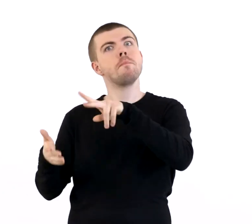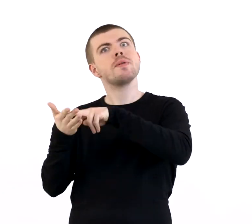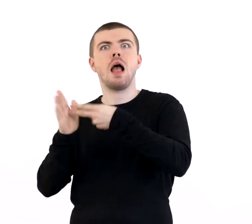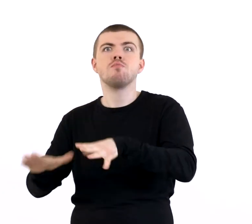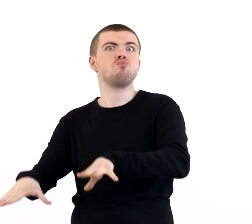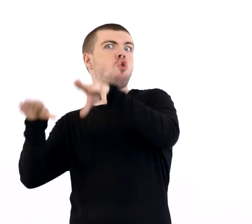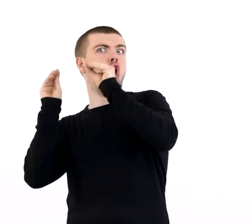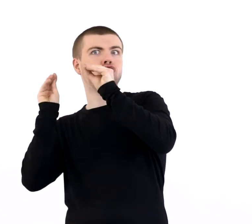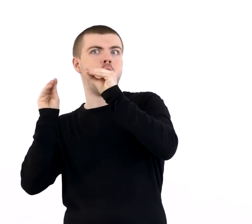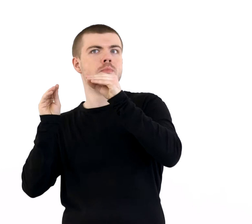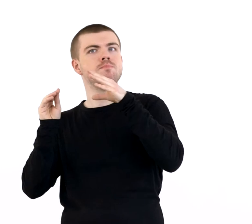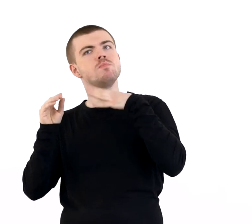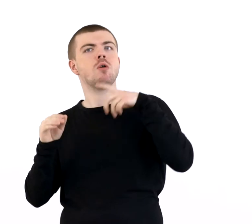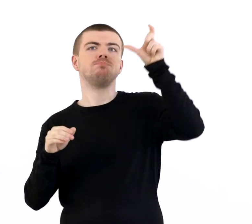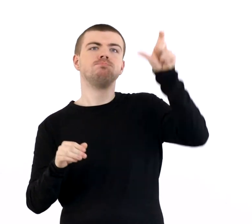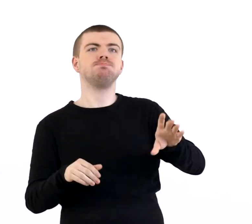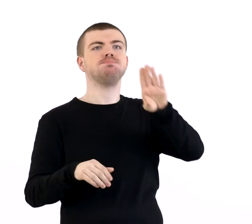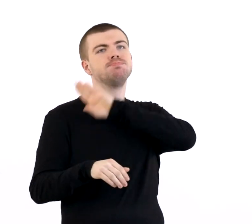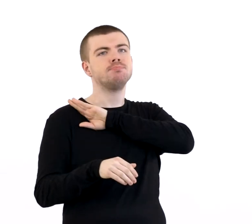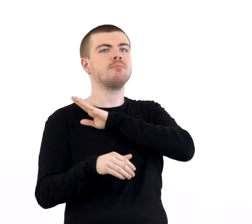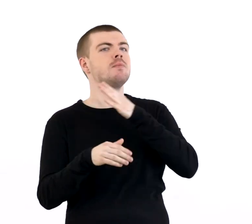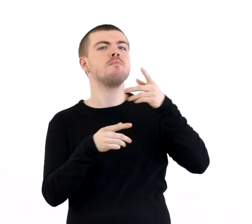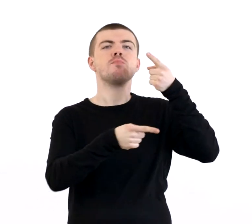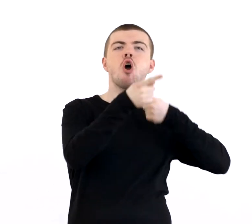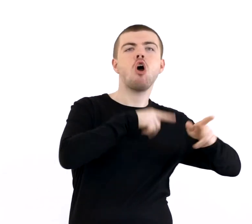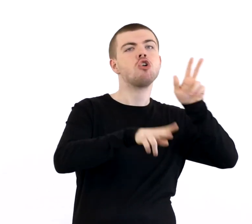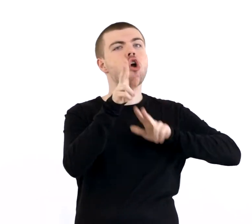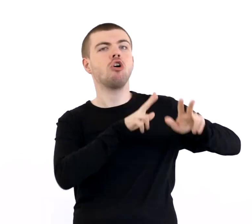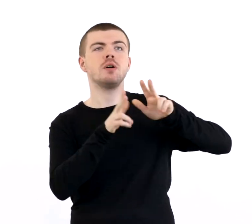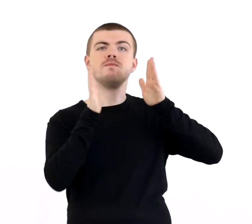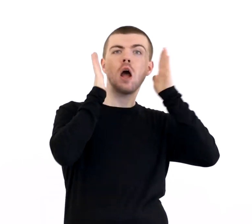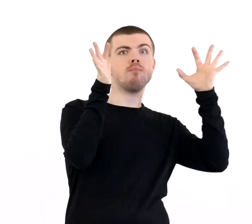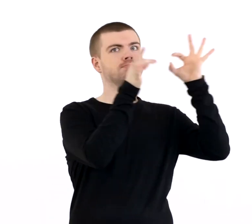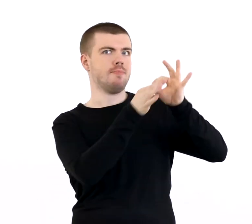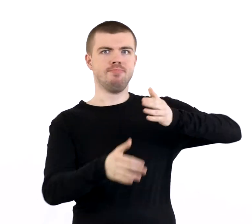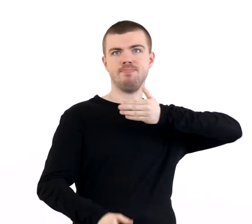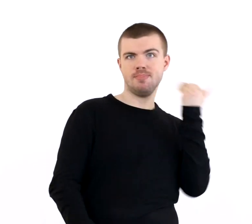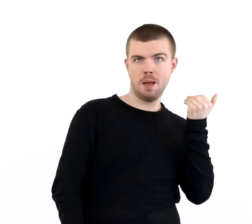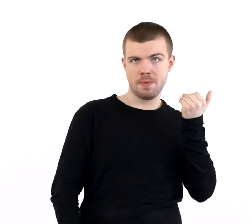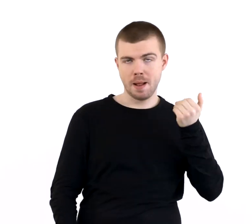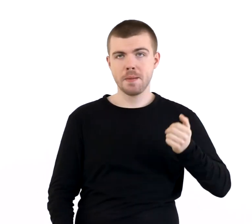pierwotnie przeznaczony dla osoby pochodzącej z rodu niekrólewskiego.